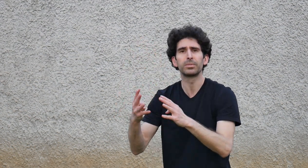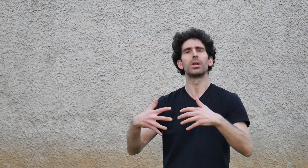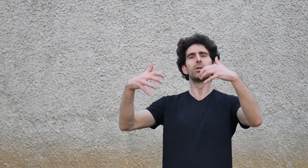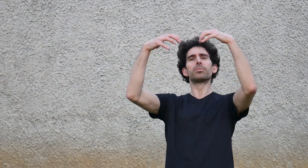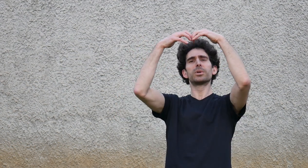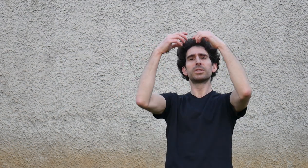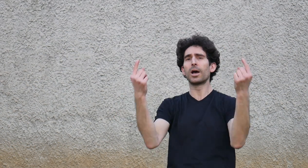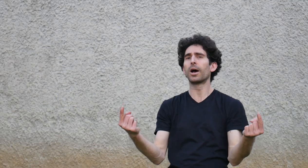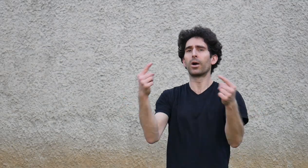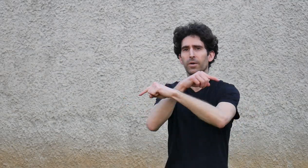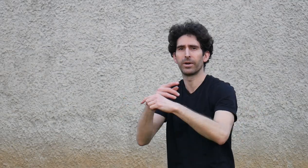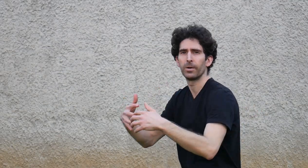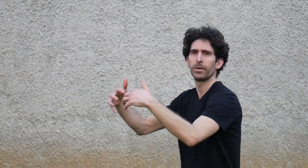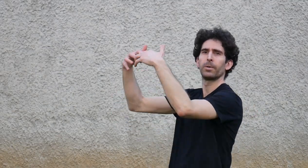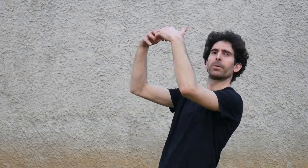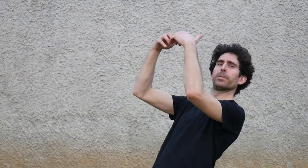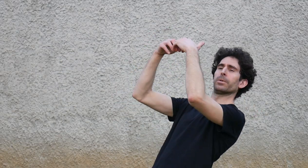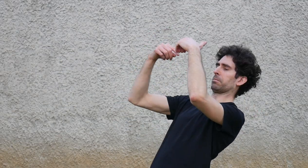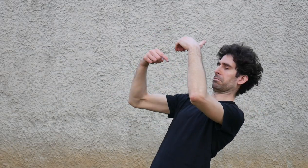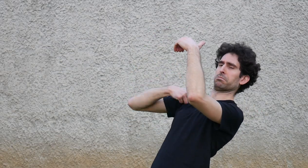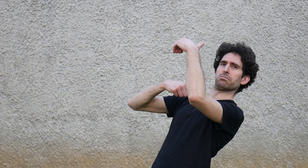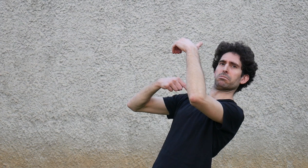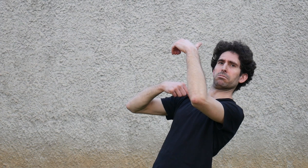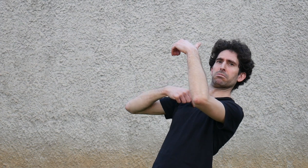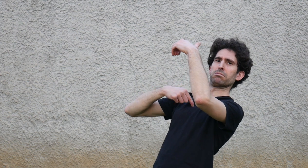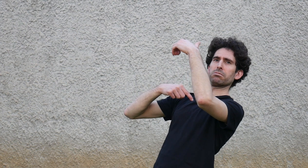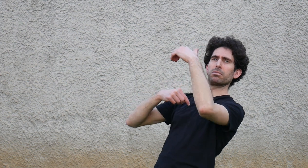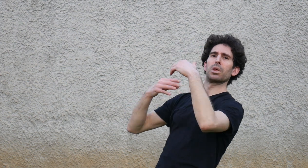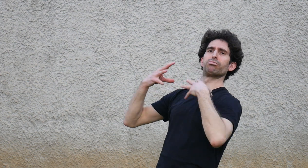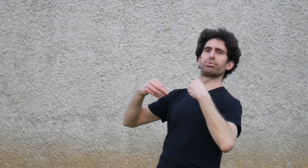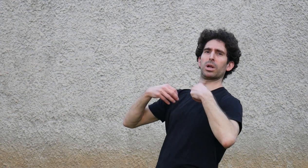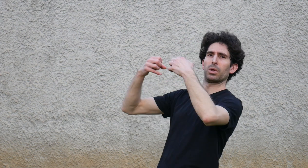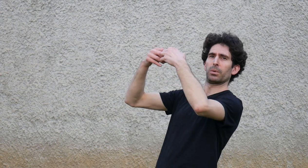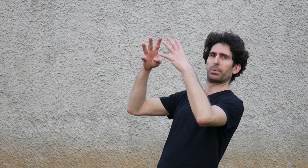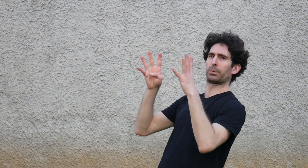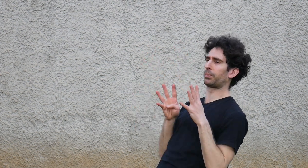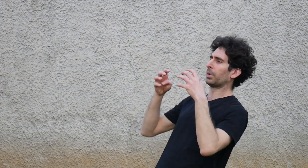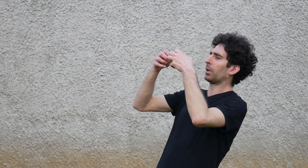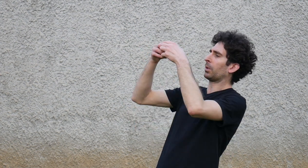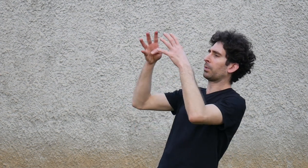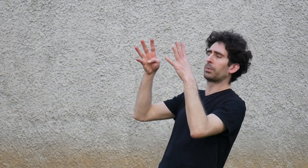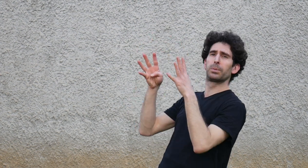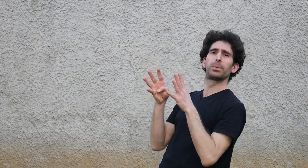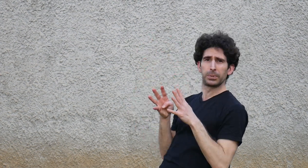Pour les paresseux, c'est l'inverse. Leurs poils partent du ventre vers le dos.